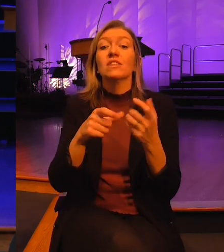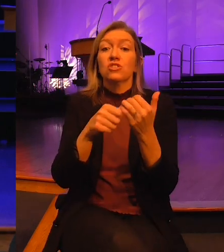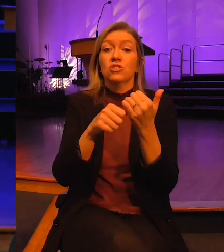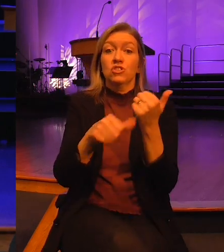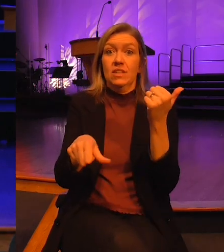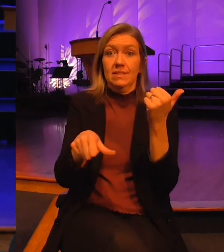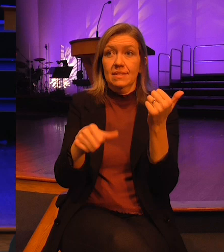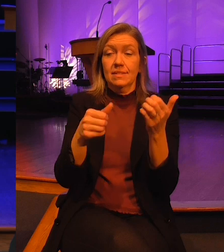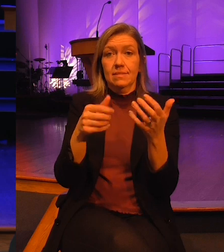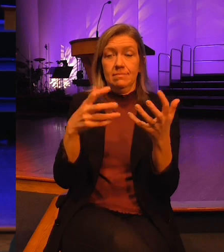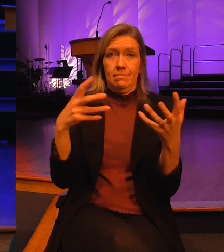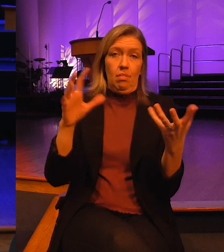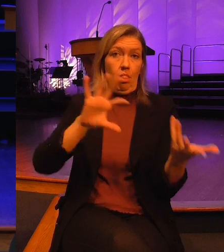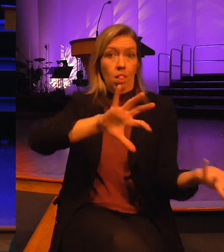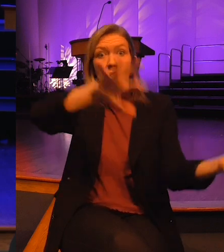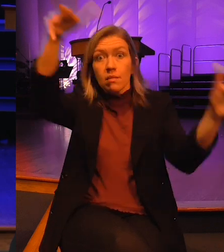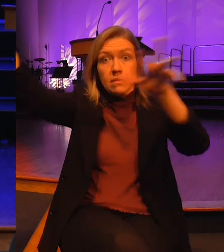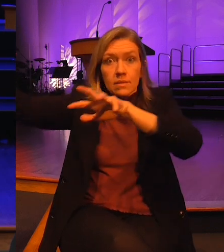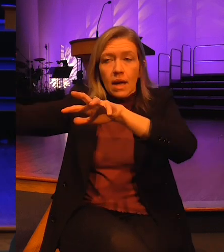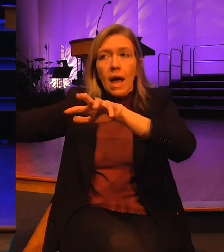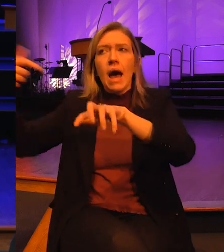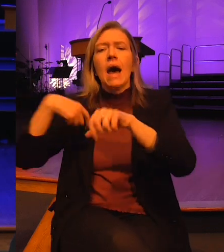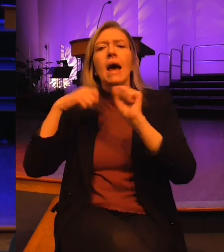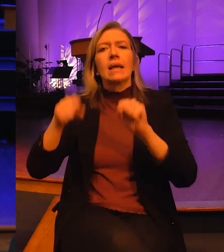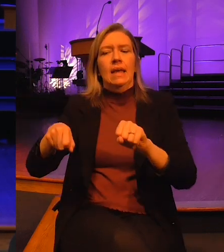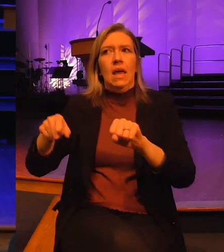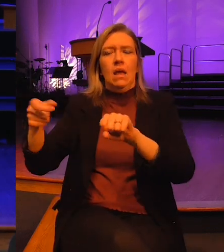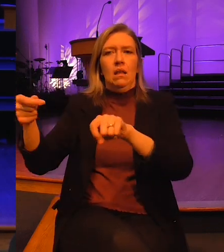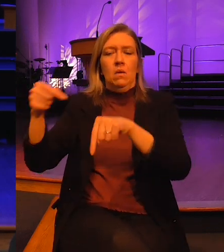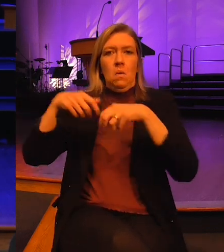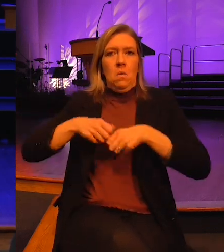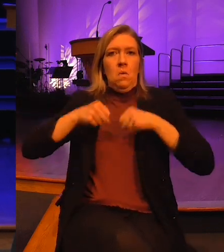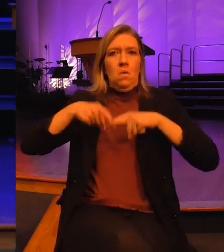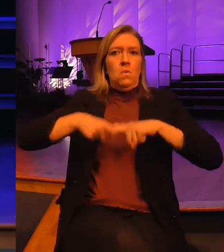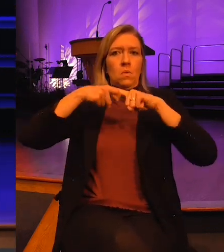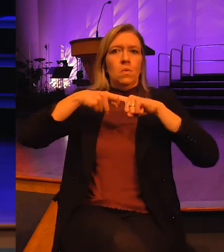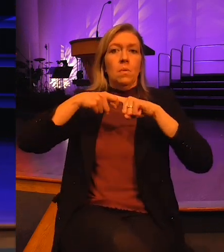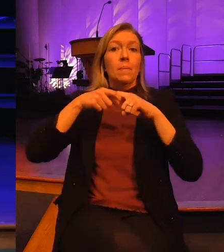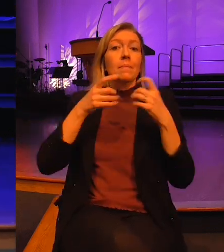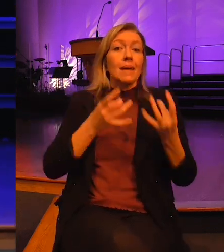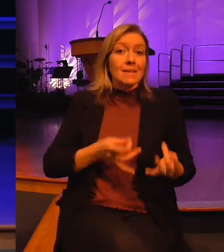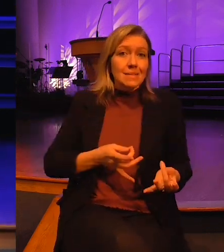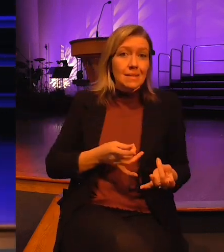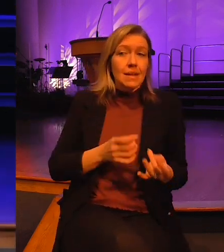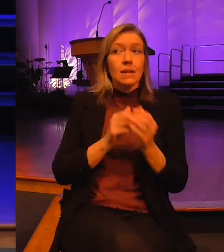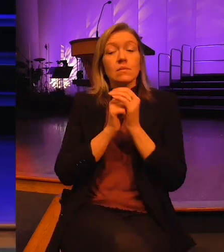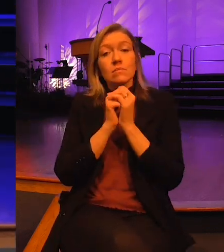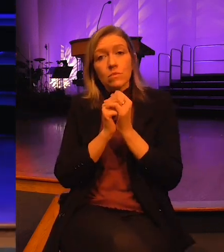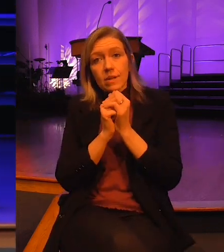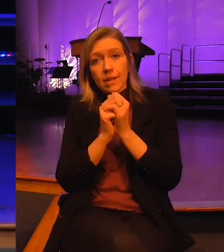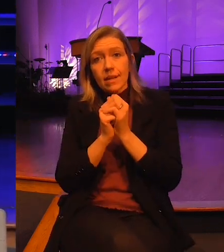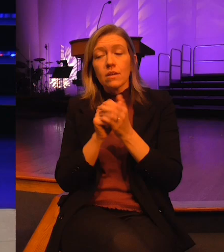golpearlo, puedo meditar. oración Orar, escribir música, ejercicio, tal vez no en ese